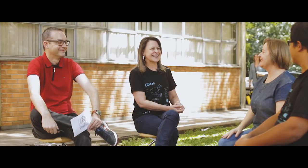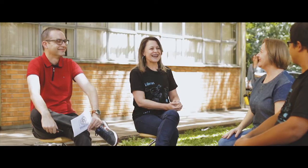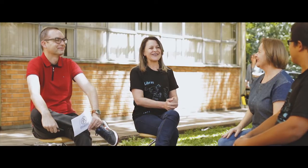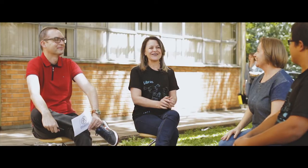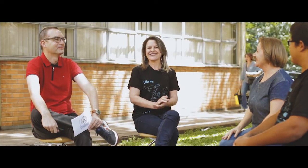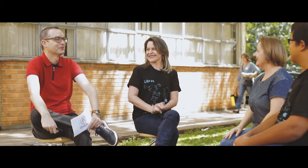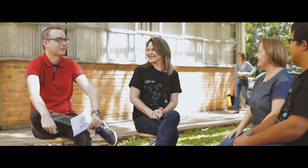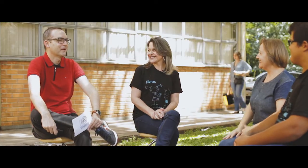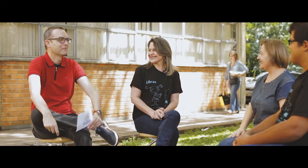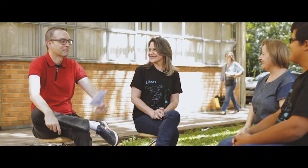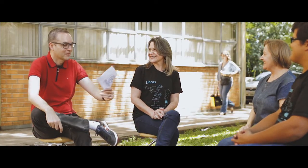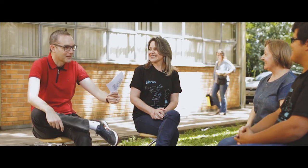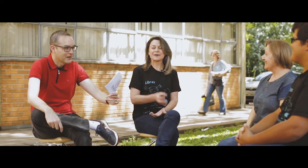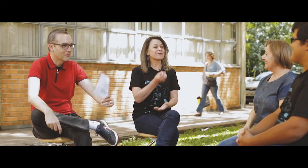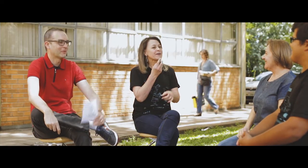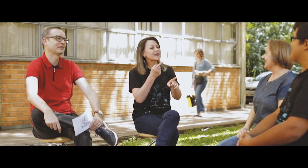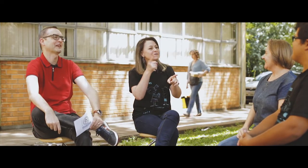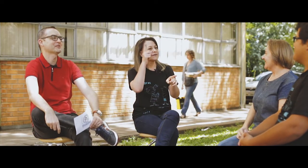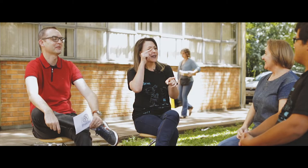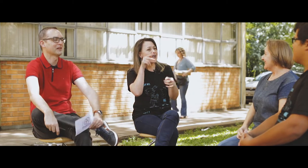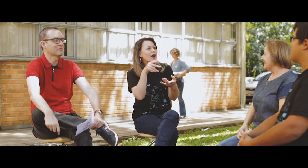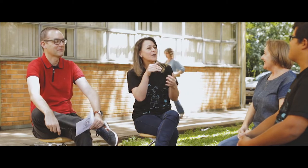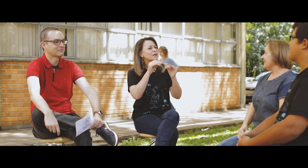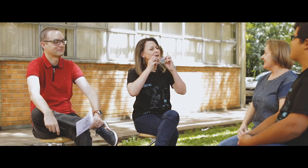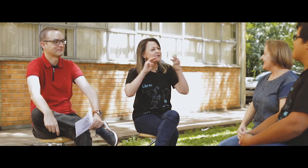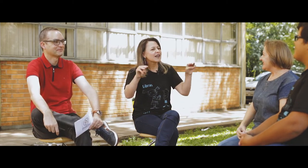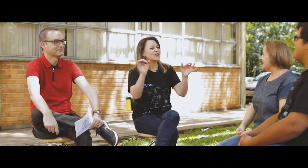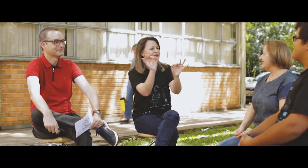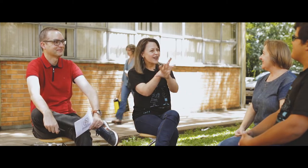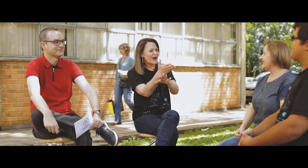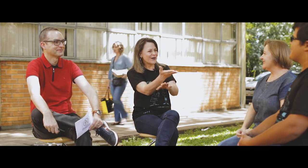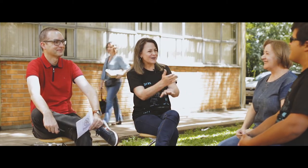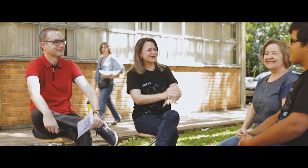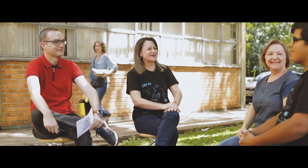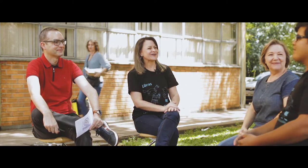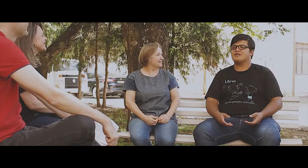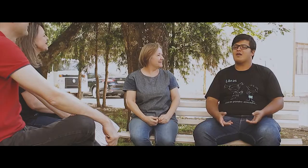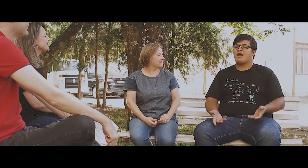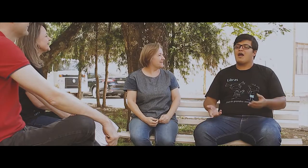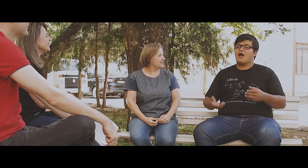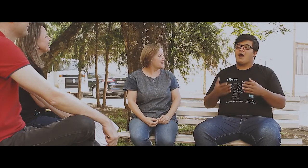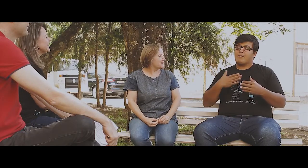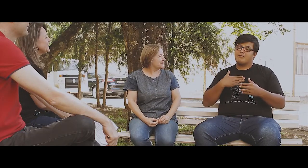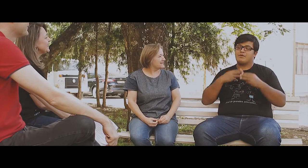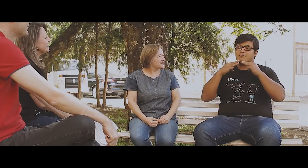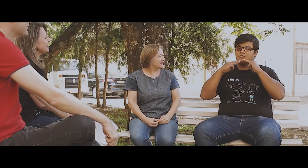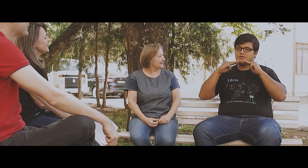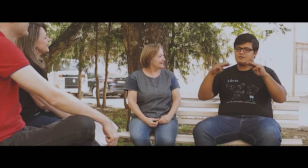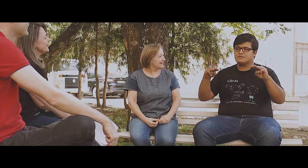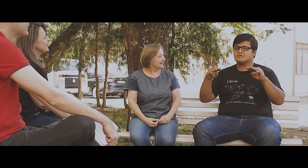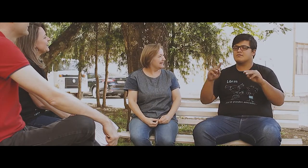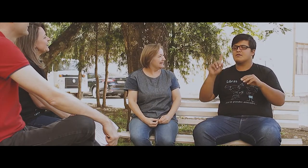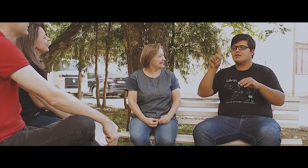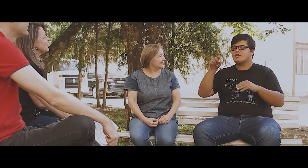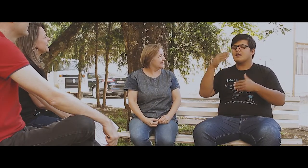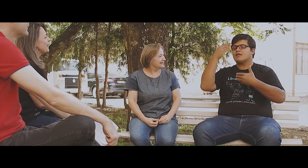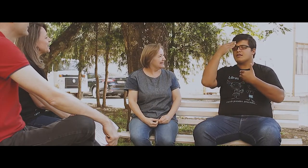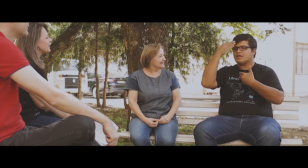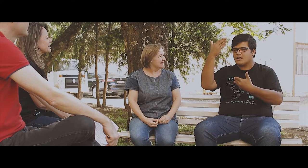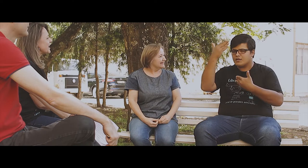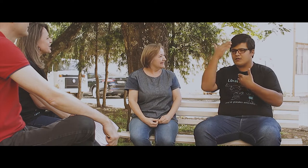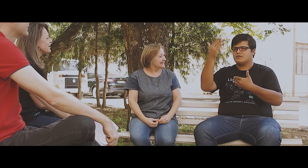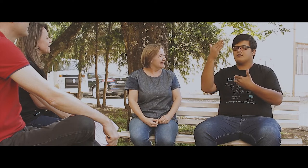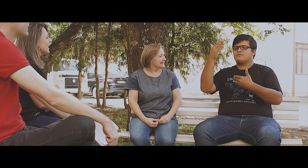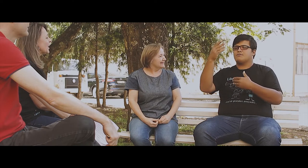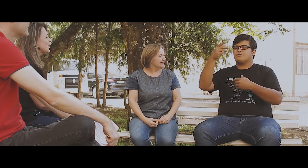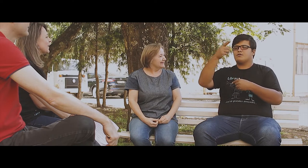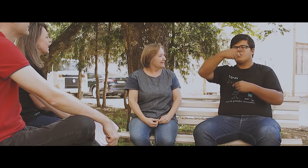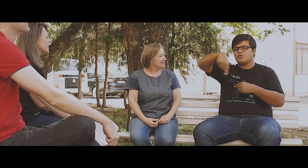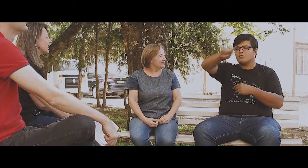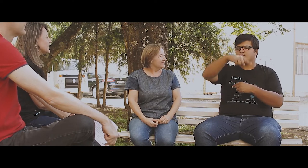Muito bem, uma mensagem final? A minha mensagem final é em agradecimento